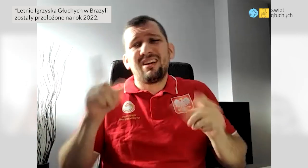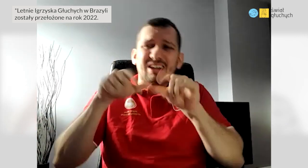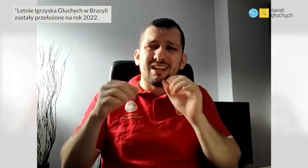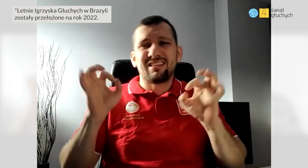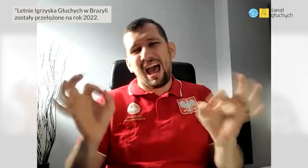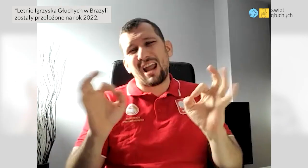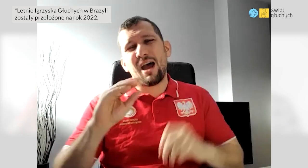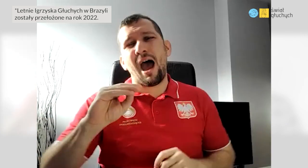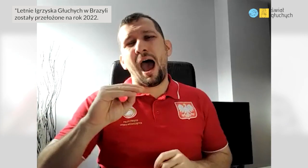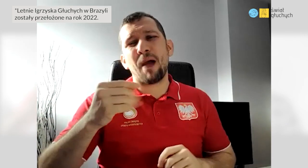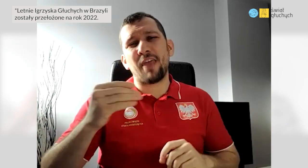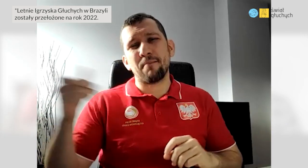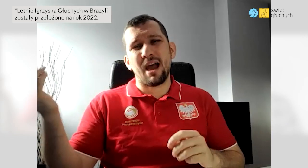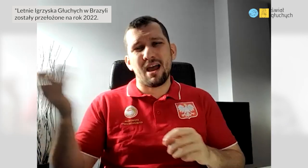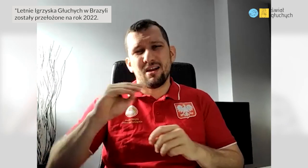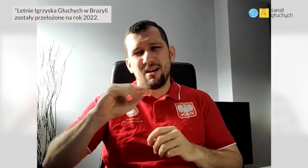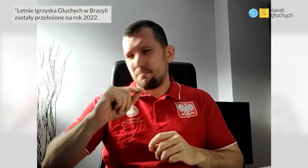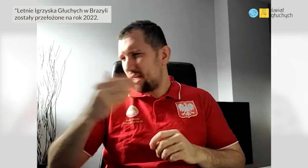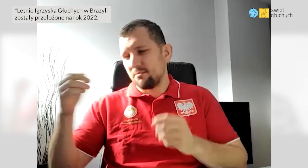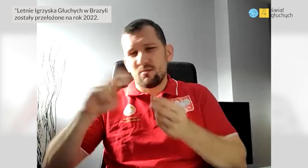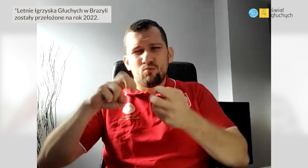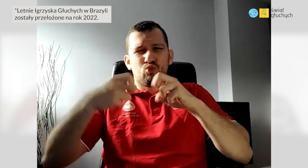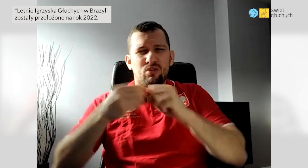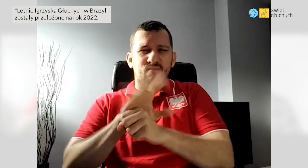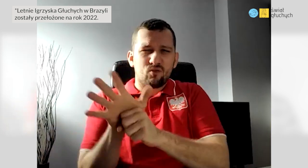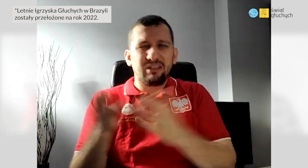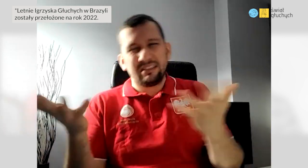Obecnie organizatorzy zrobią wszystko, by Olimpiada odbywała się w tym roku, ale z powodu epidemii może się nie odbyć.